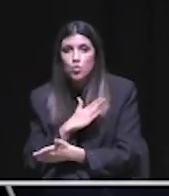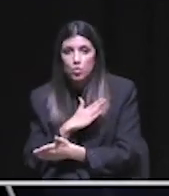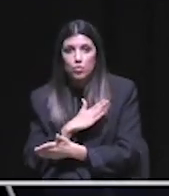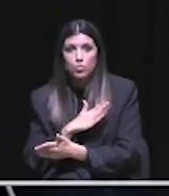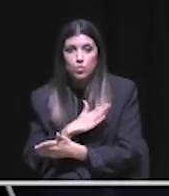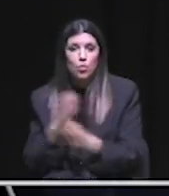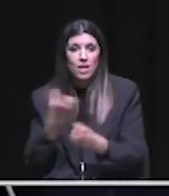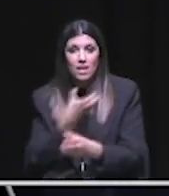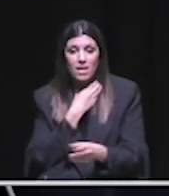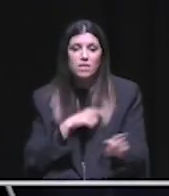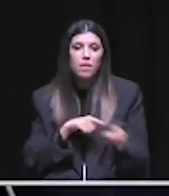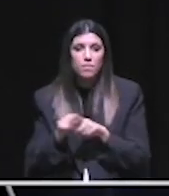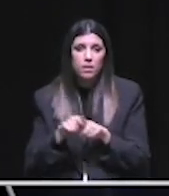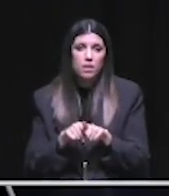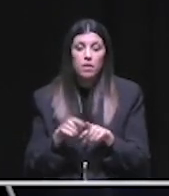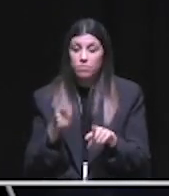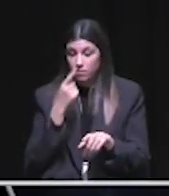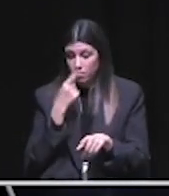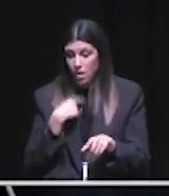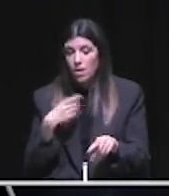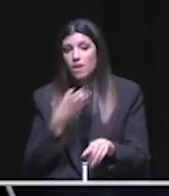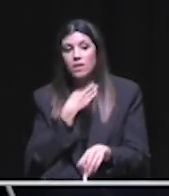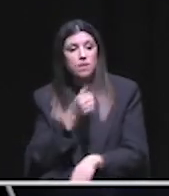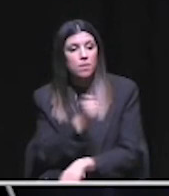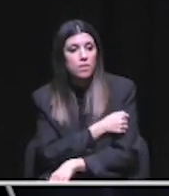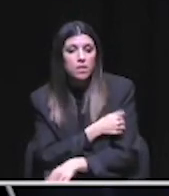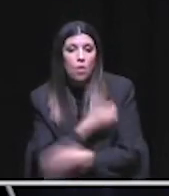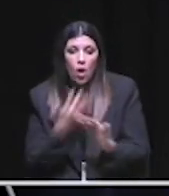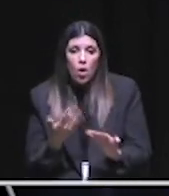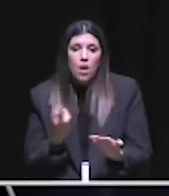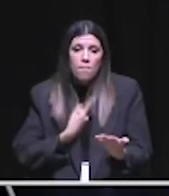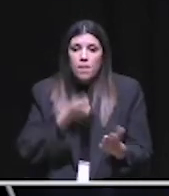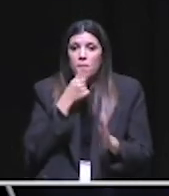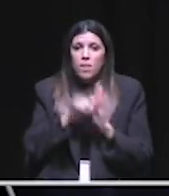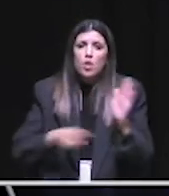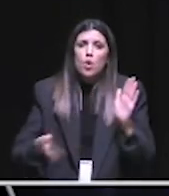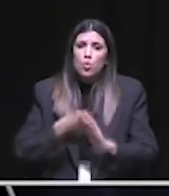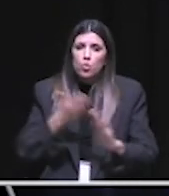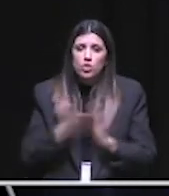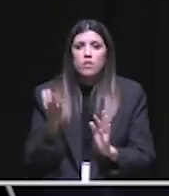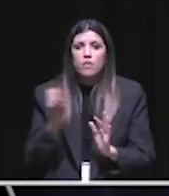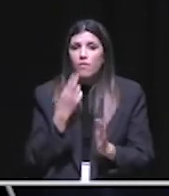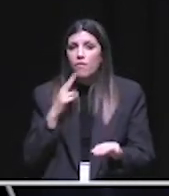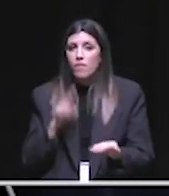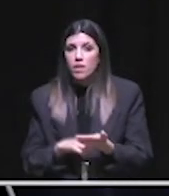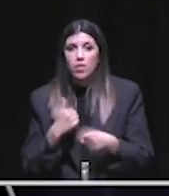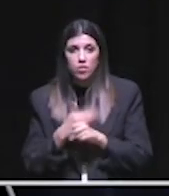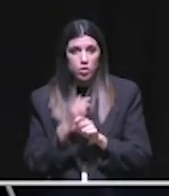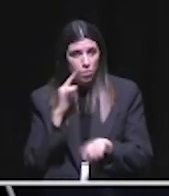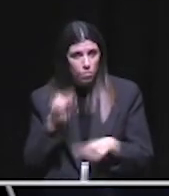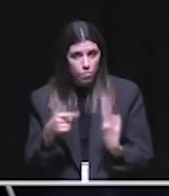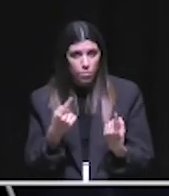A crise da habitação é agora e têm de ser tomadas medidas urgentes. É verdade que o setor privado vai fazer parte desta solução.